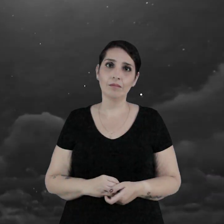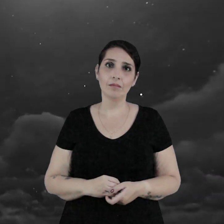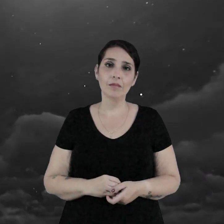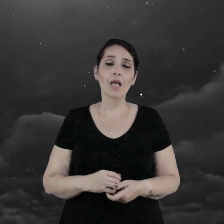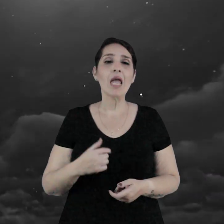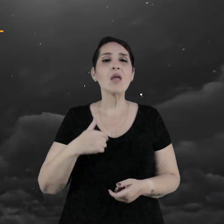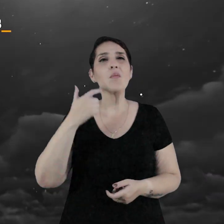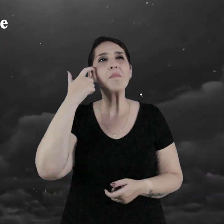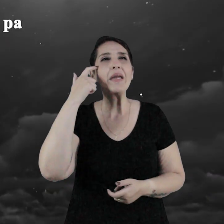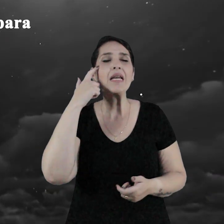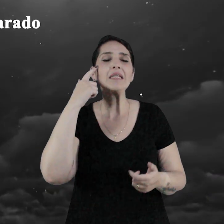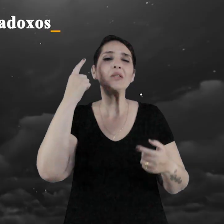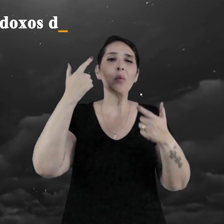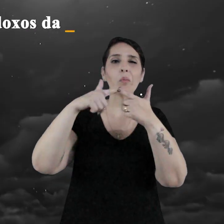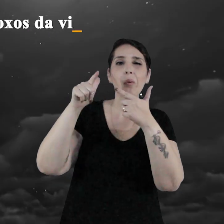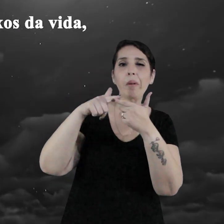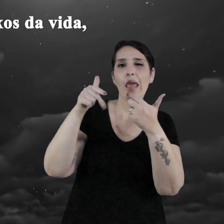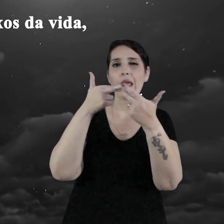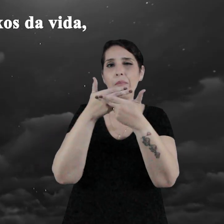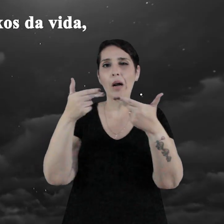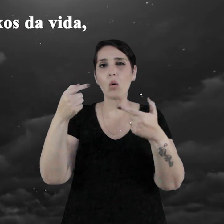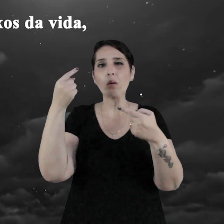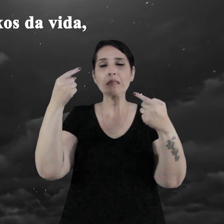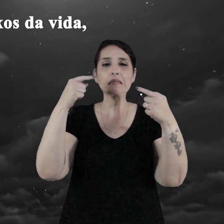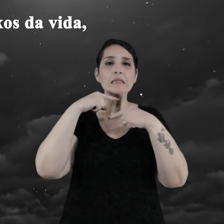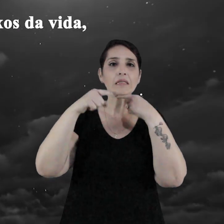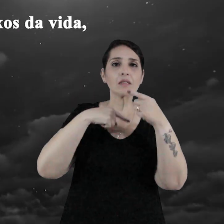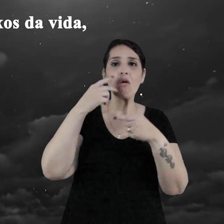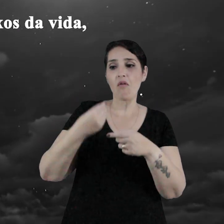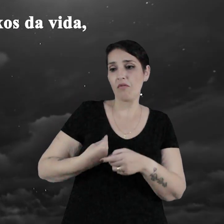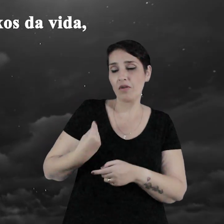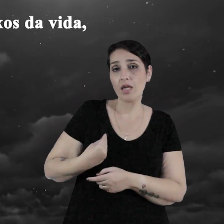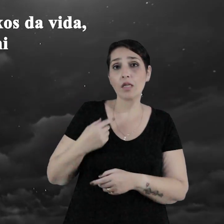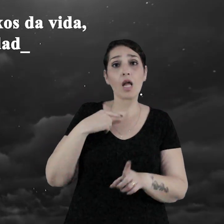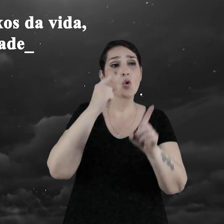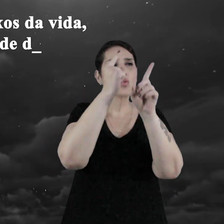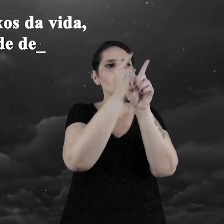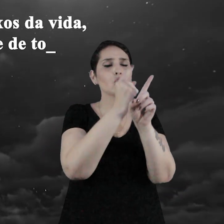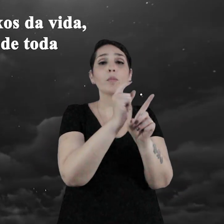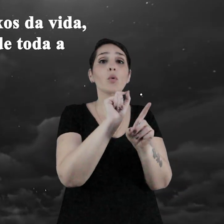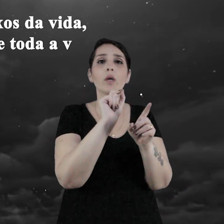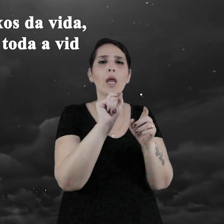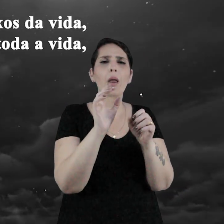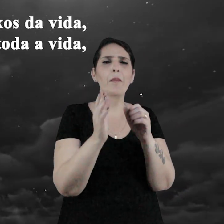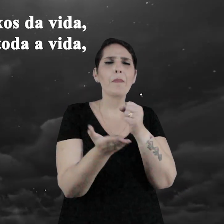Nas contradições e paradoxos da vida, descobrimos a unidade de toda a vida.